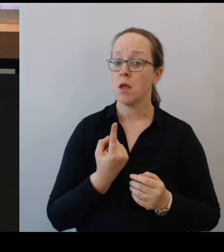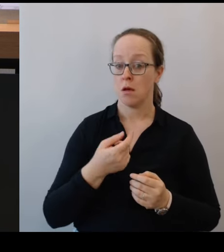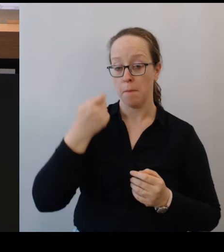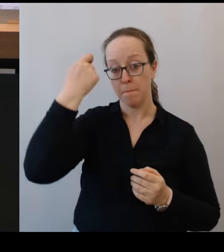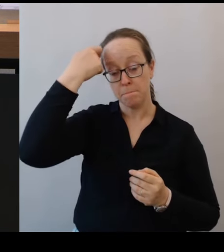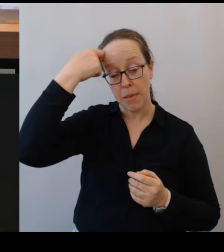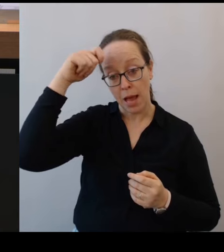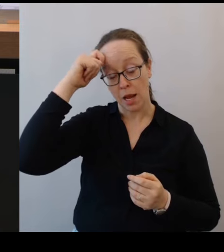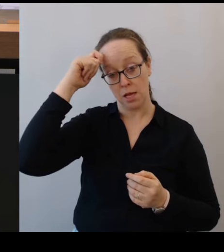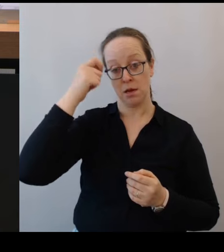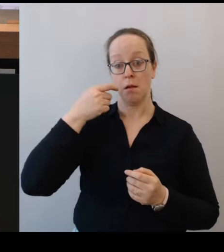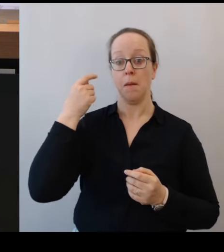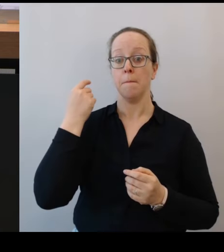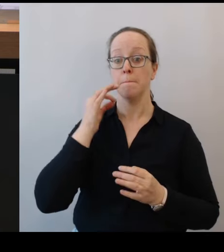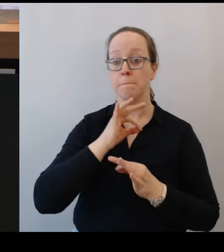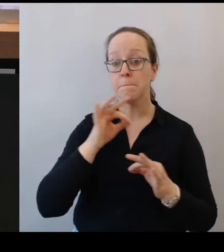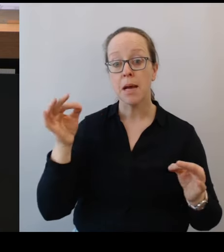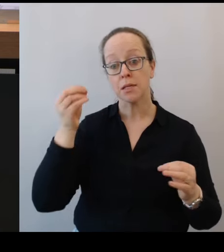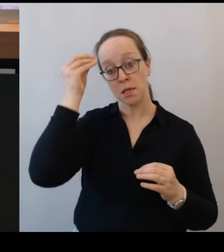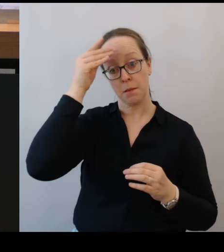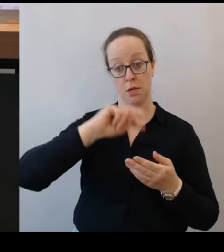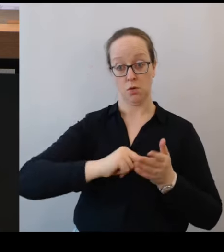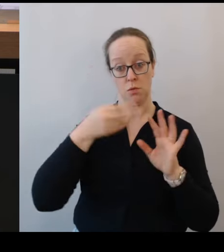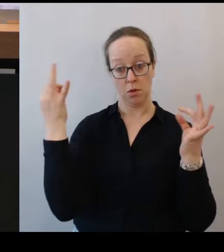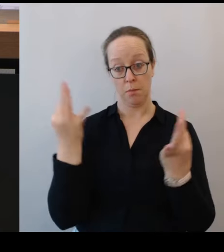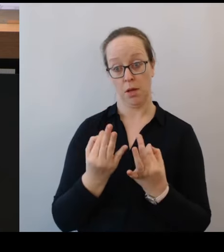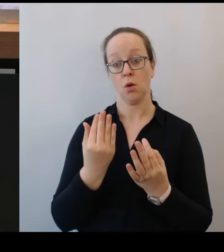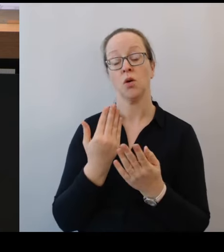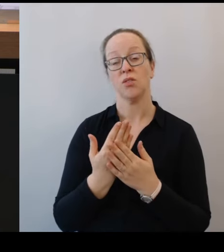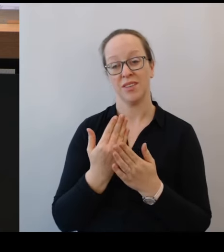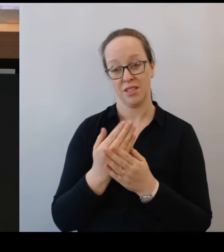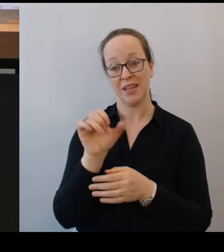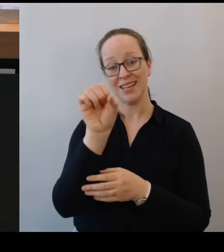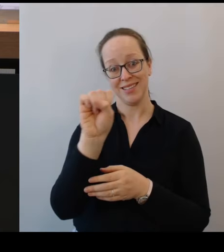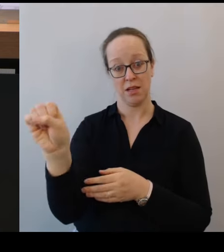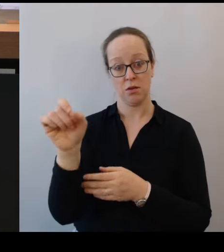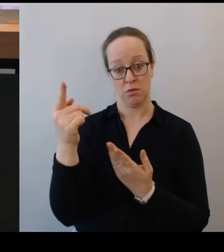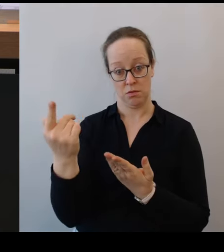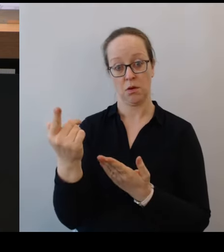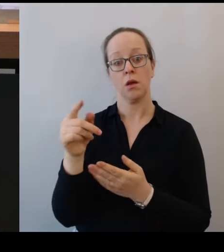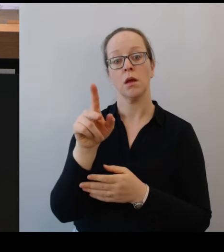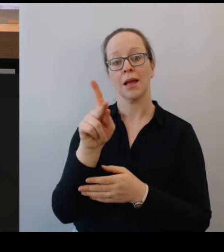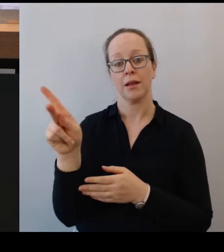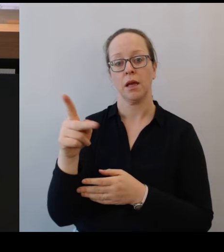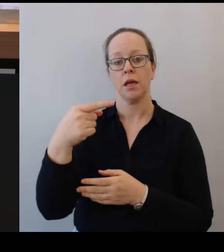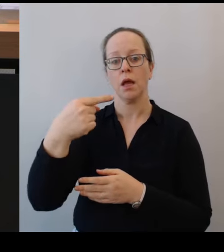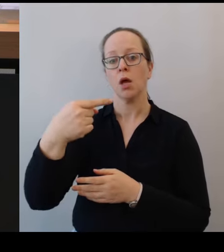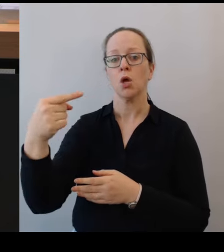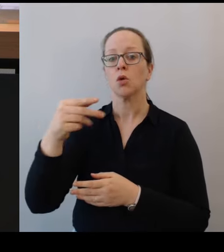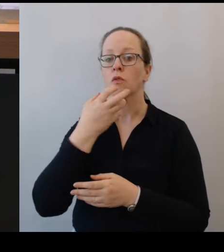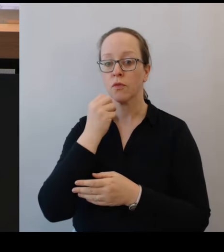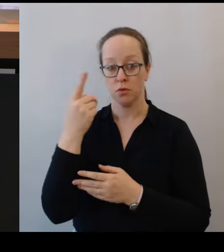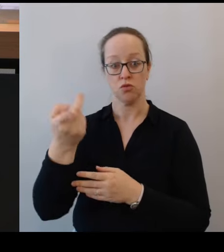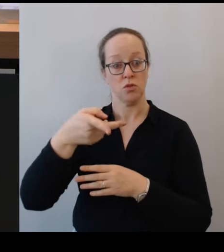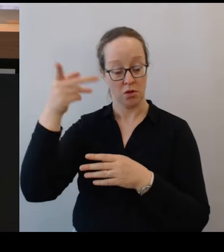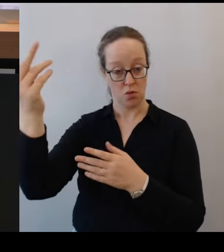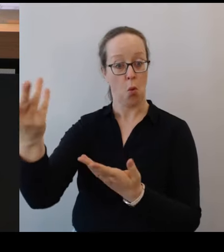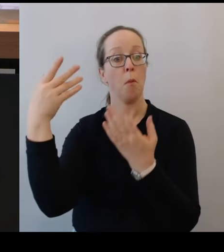Bildungssenatorin wie Frau Katharina-Günther-Wünsch. Was wir aber nicht brauchen, ist ein Bürgermeister, der Privates